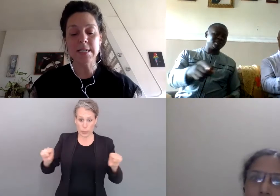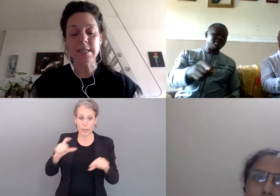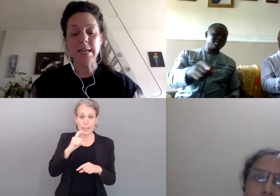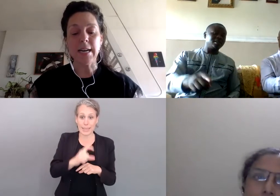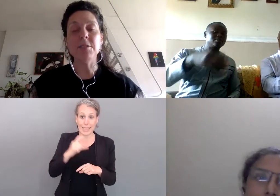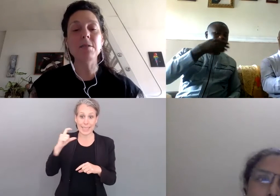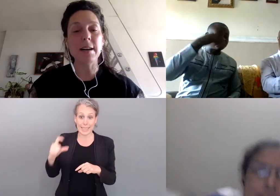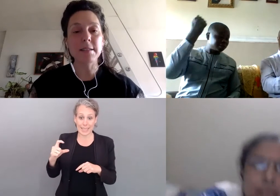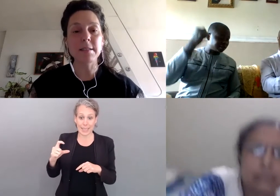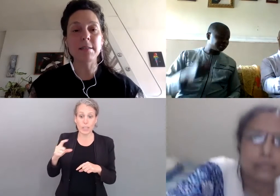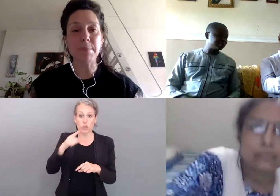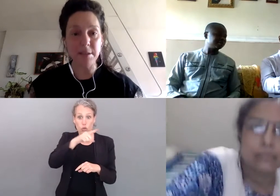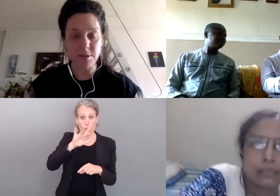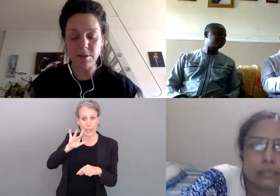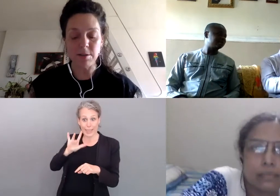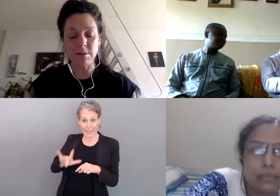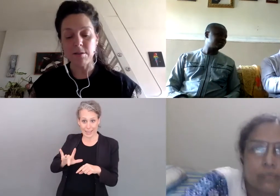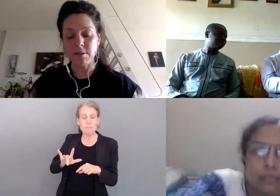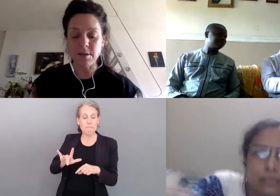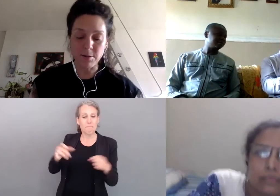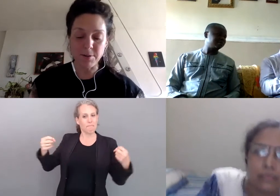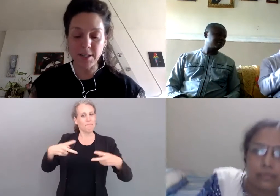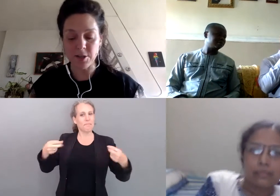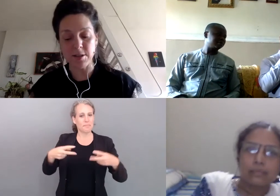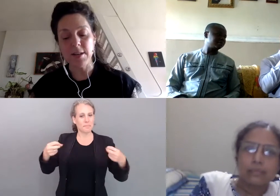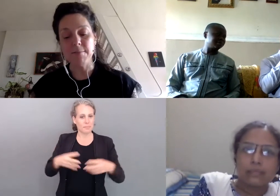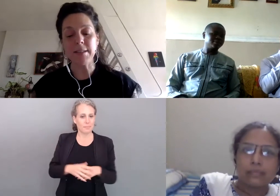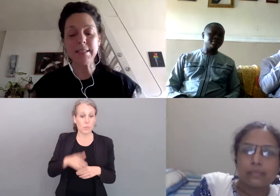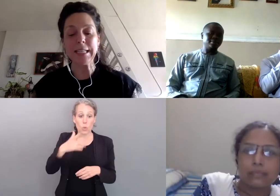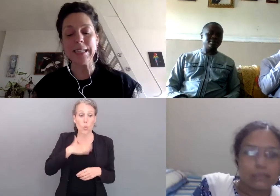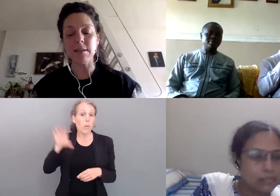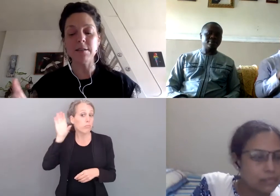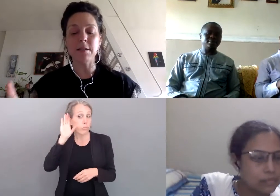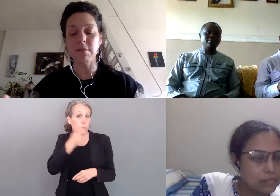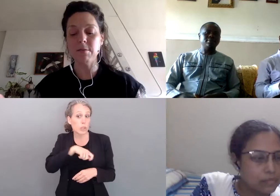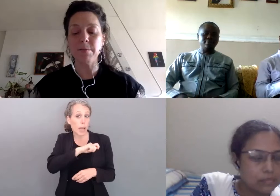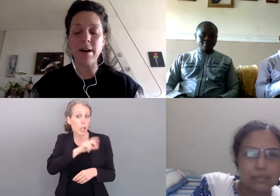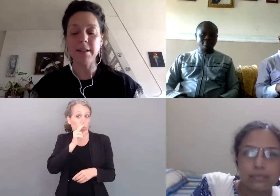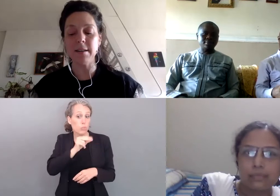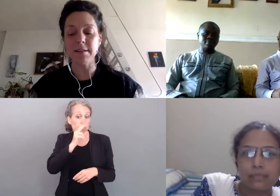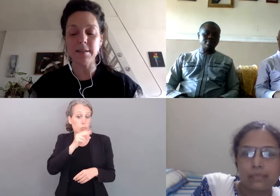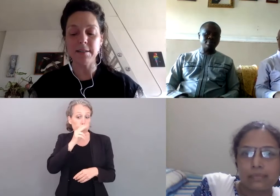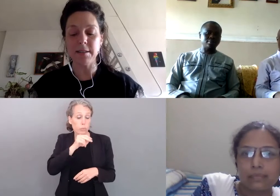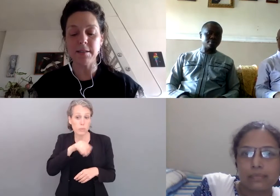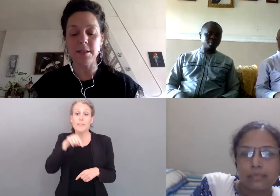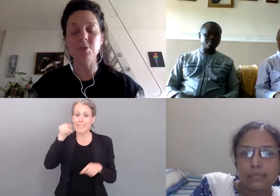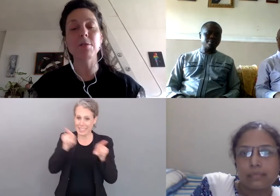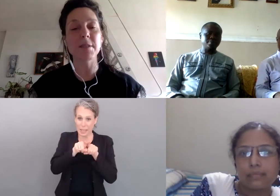cuadro de subtítulos cerrados , el cuadro CC, en la parte inferior de la pantalla.